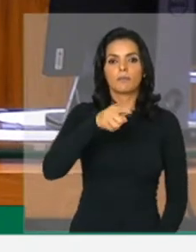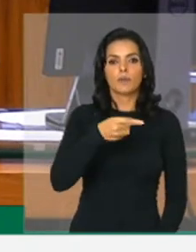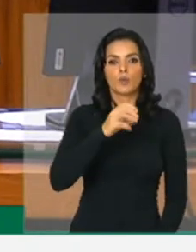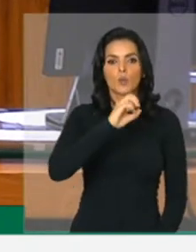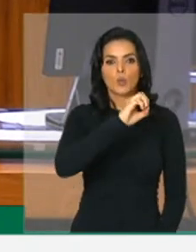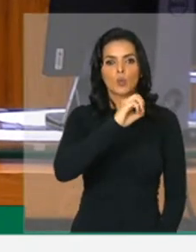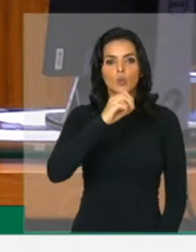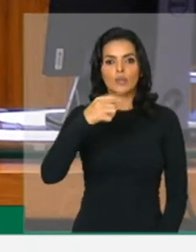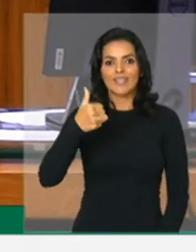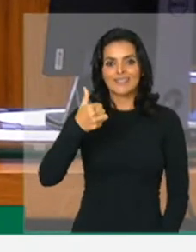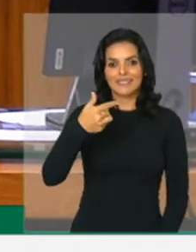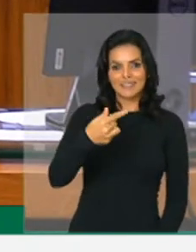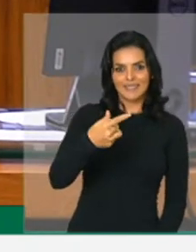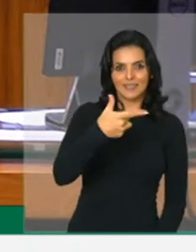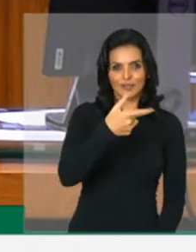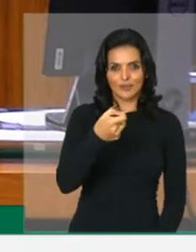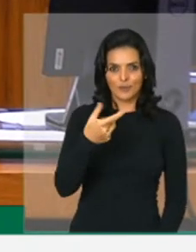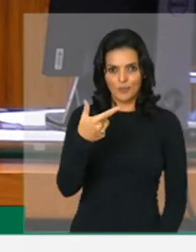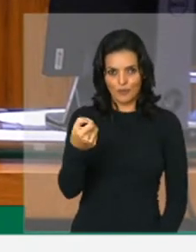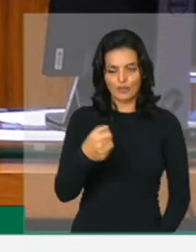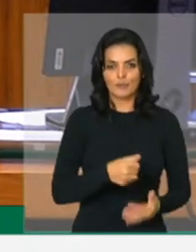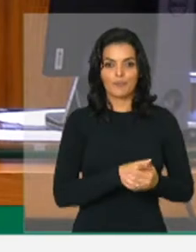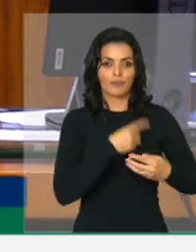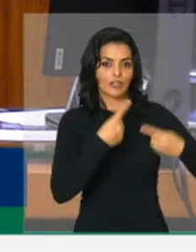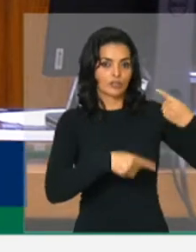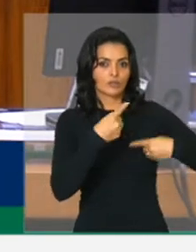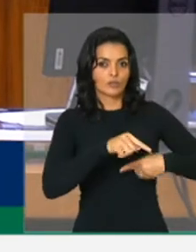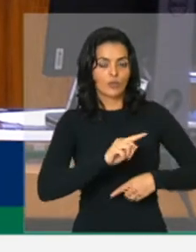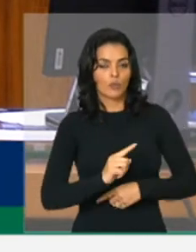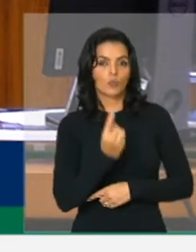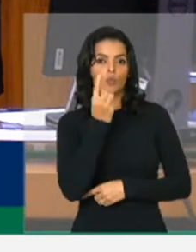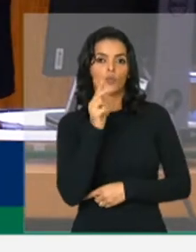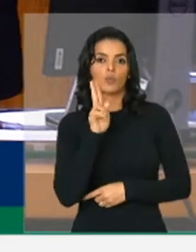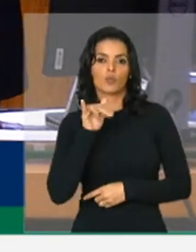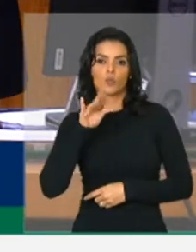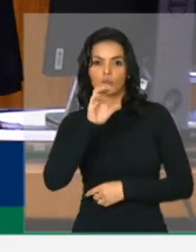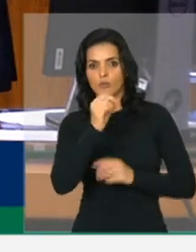DEFINE AS DIRETRIZES PARA... QUITAÇÃO E RENEGOCIAÇÃO